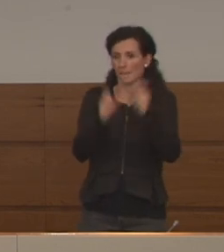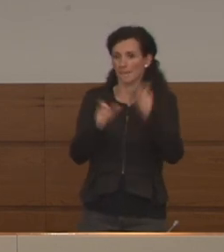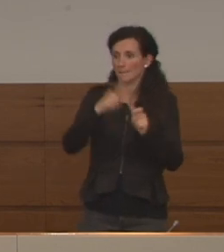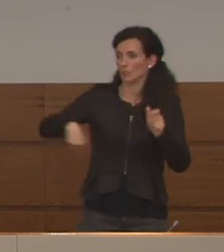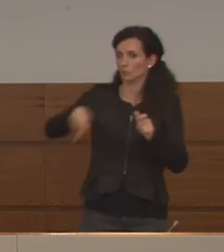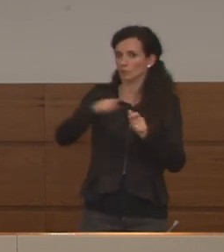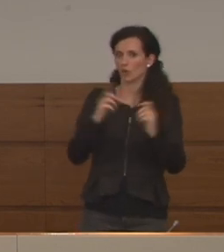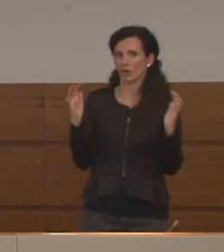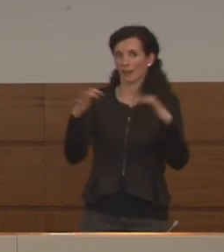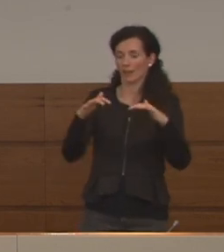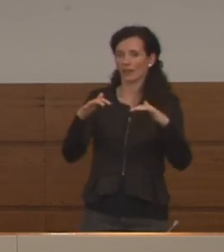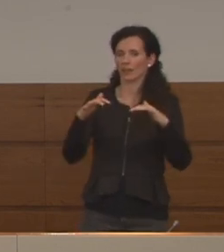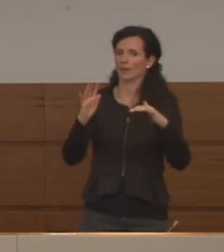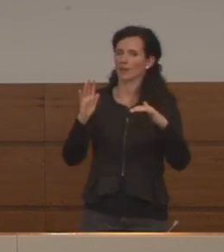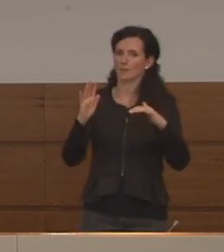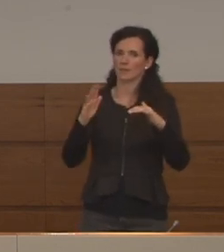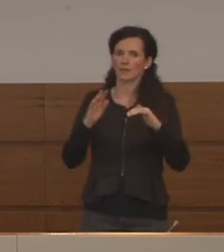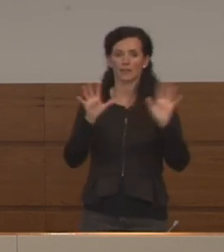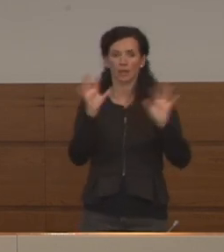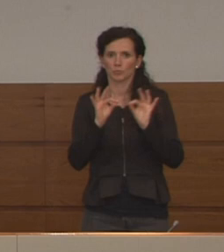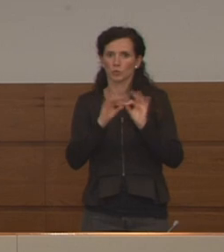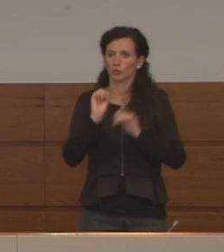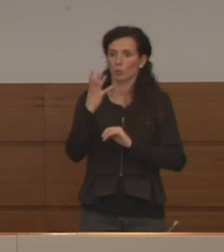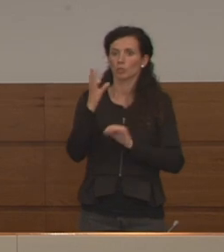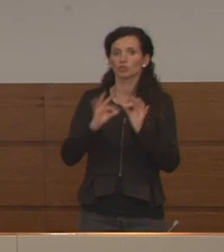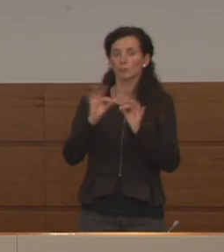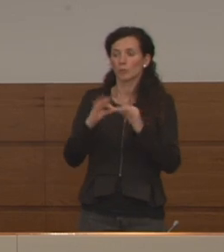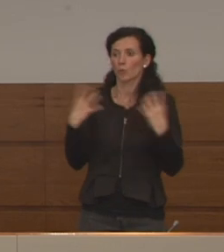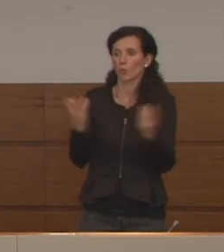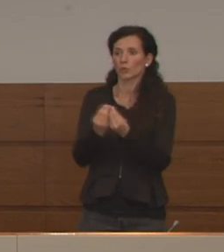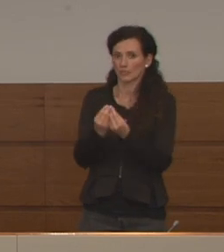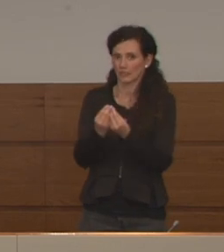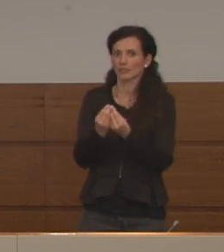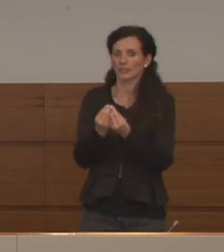Perché utilizzare mascherine per camminare per strada è tuttora fuori